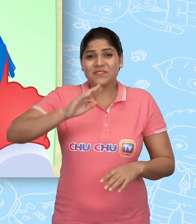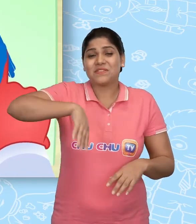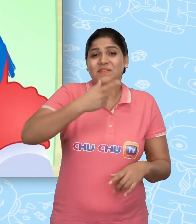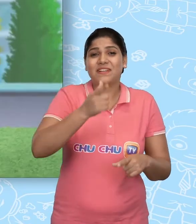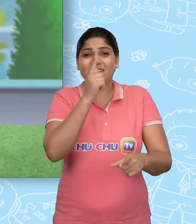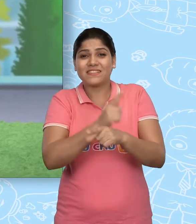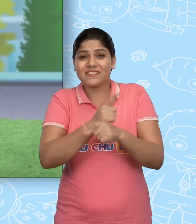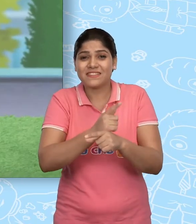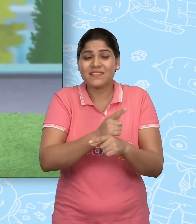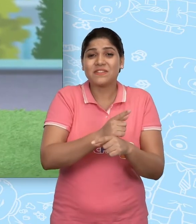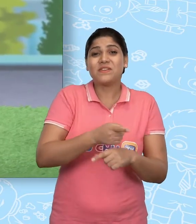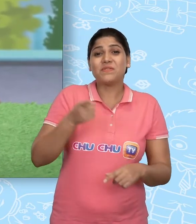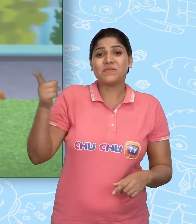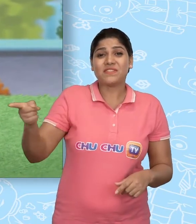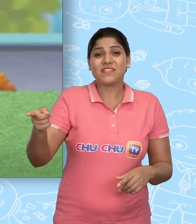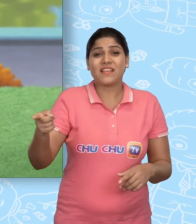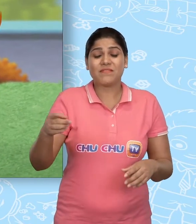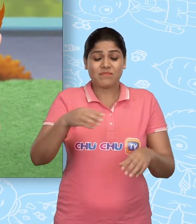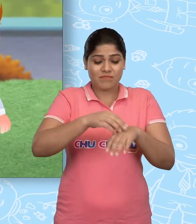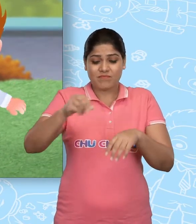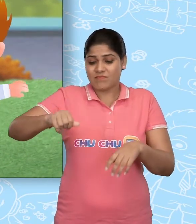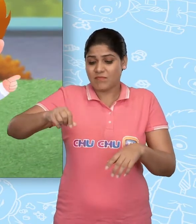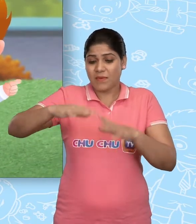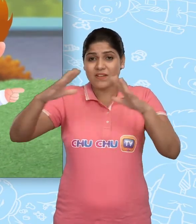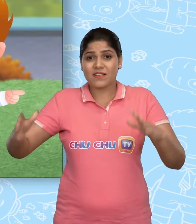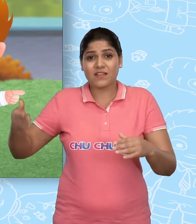फिर Miss Dorothy ChaCha को मिट्टी के ढेर के पास ले गयी।